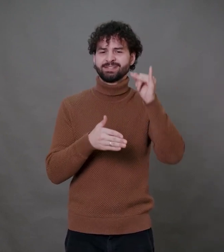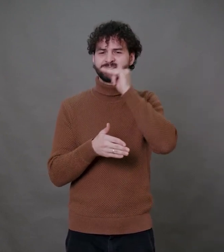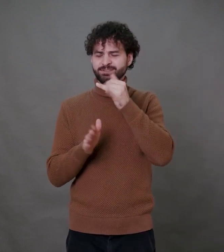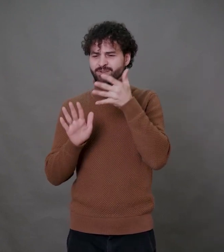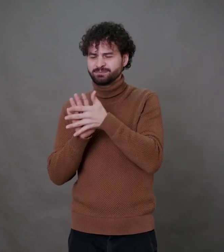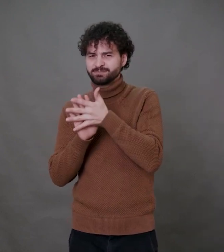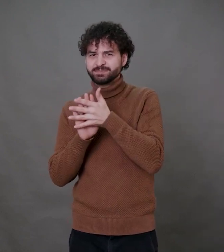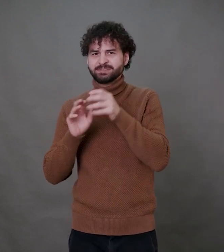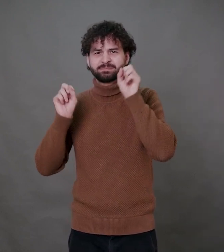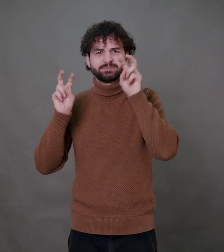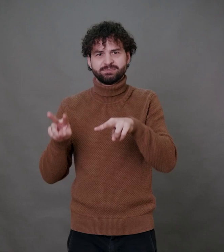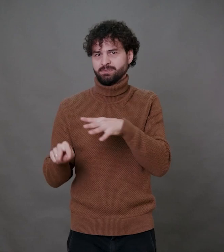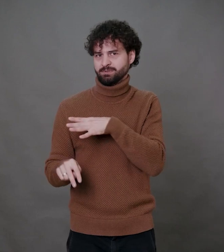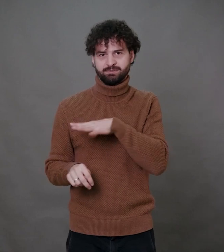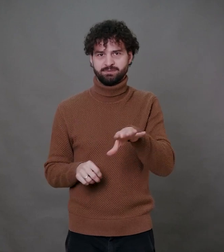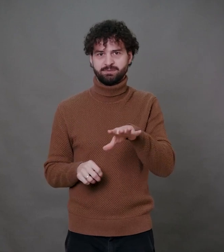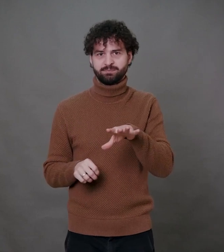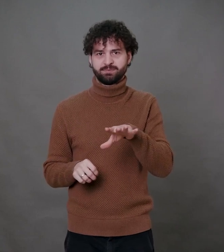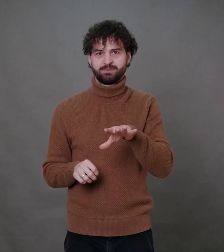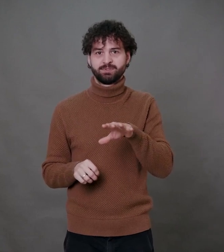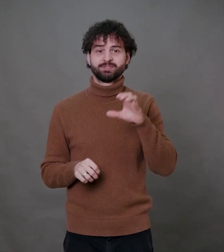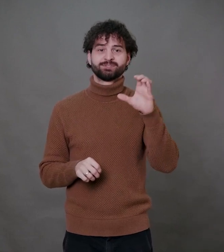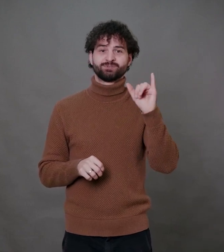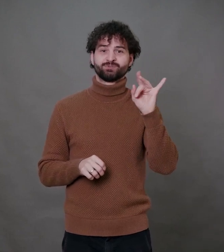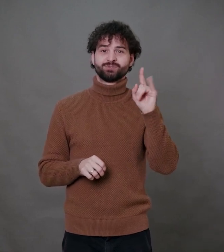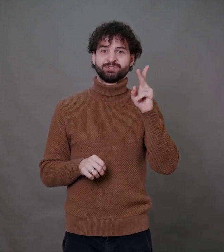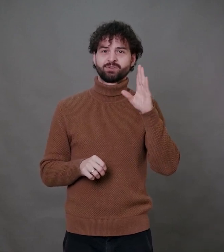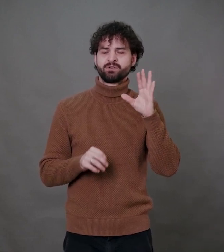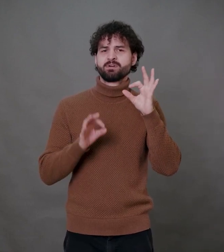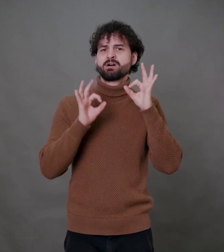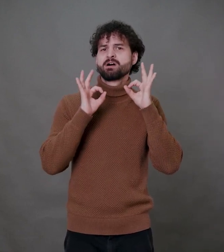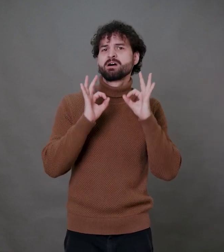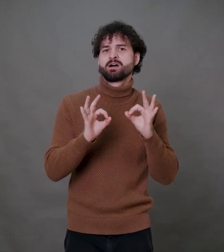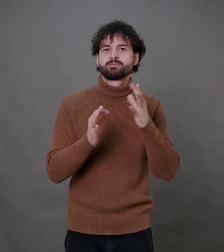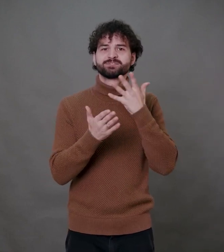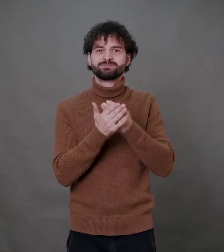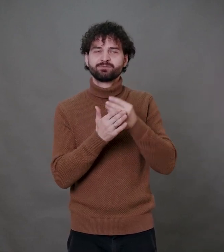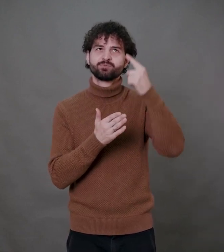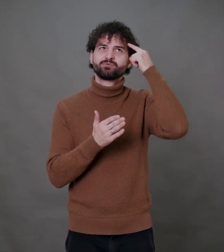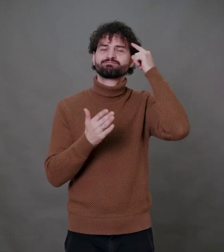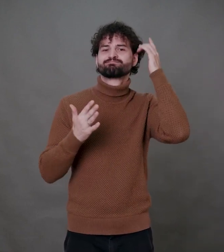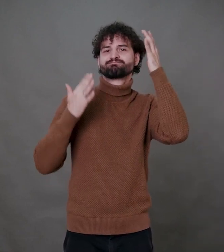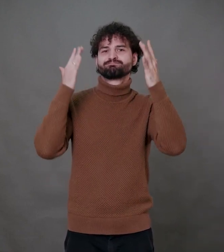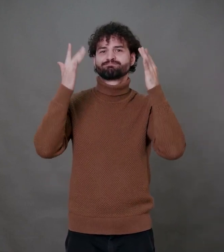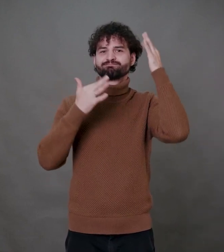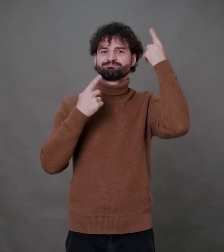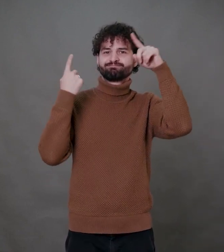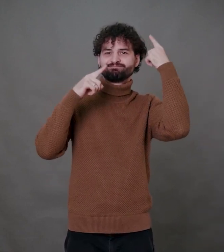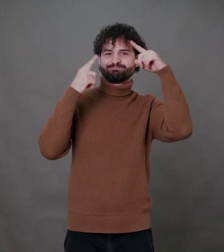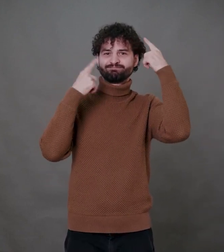он специально не читал летописей. Суриков полагался на свое воображение